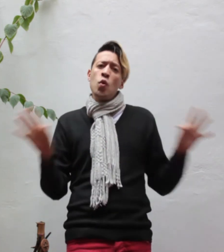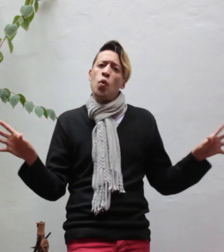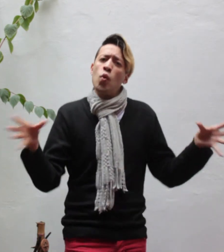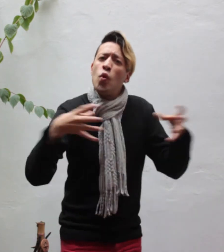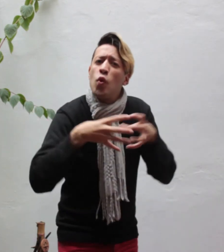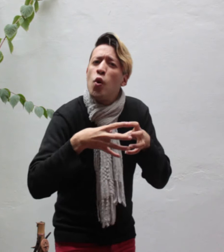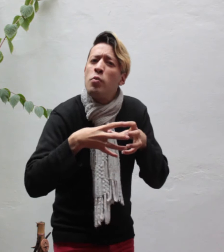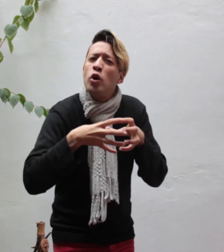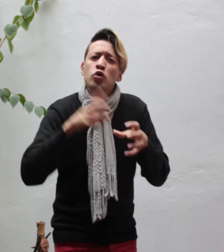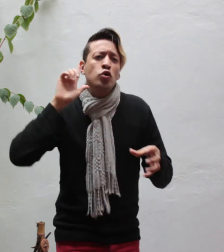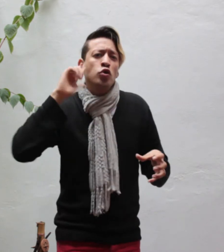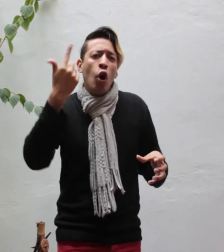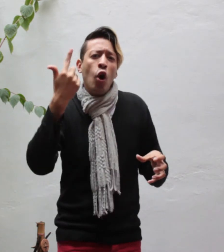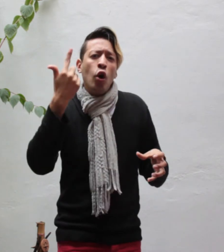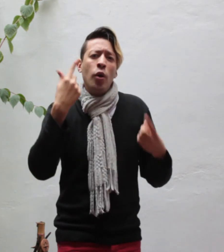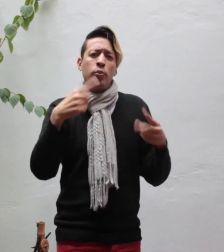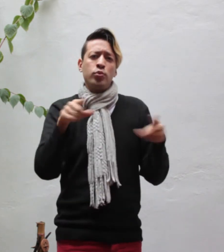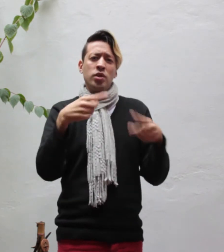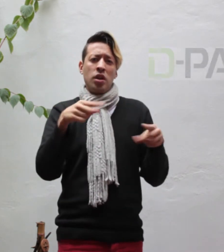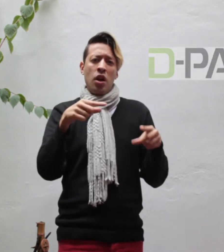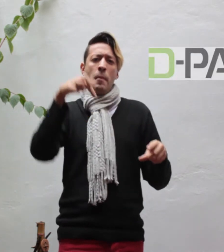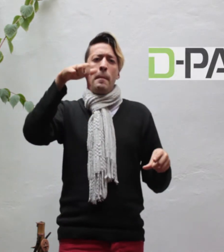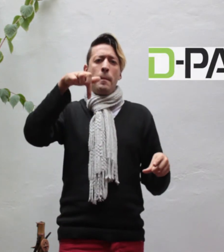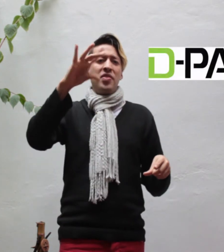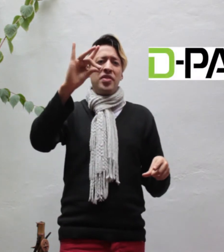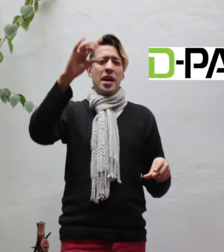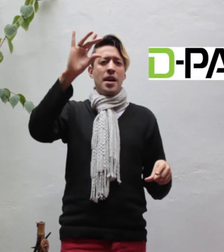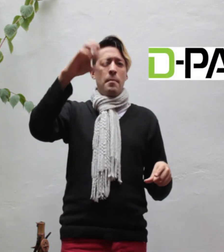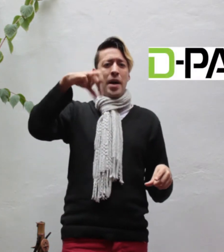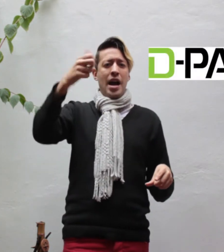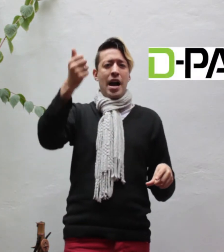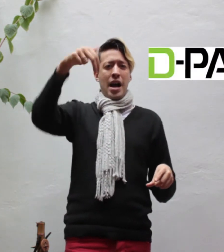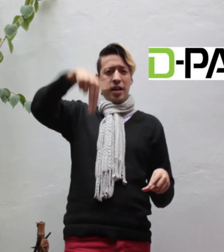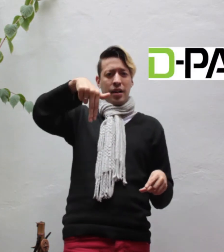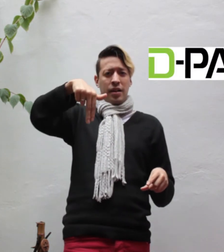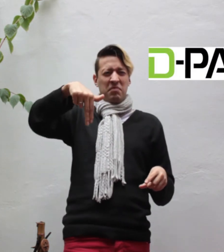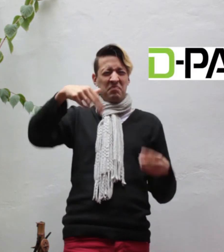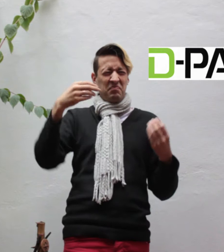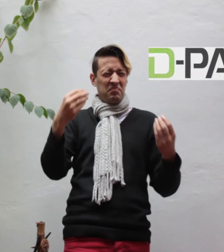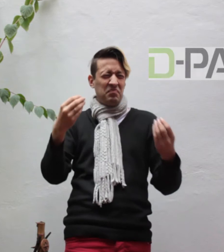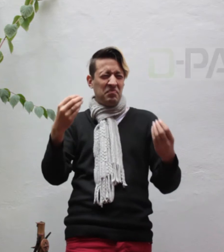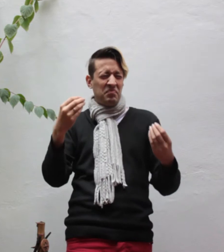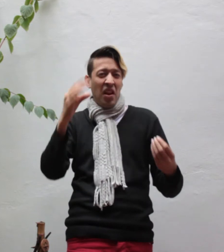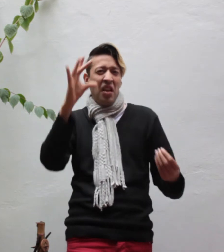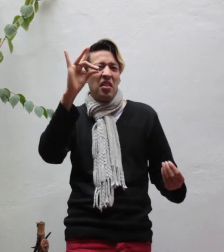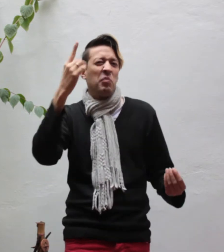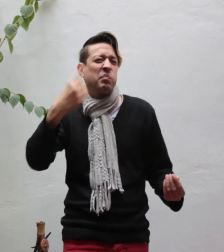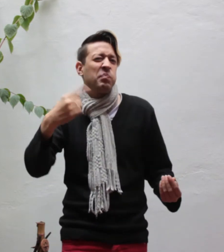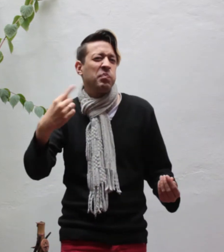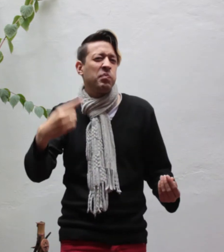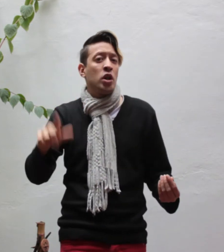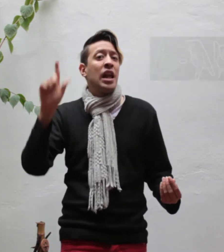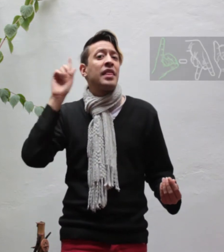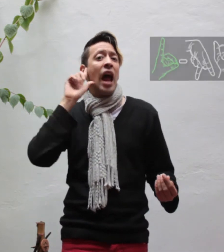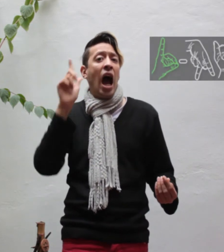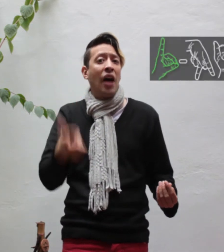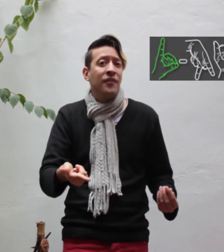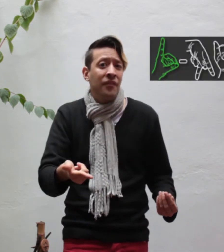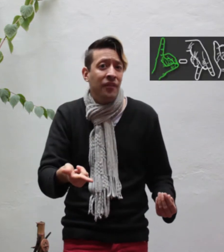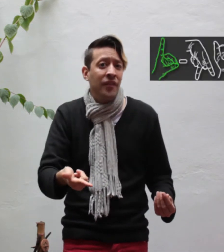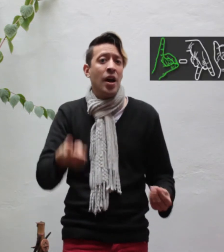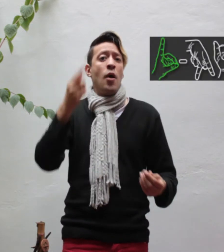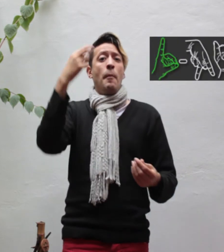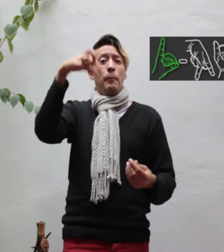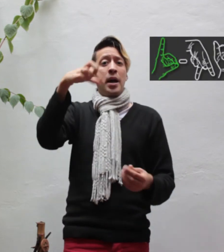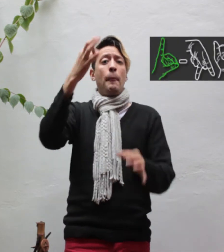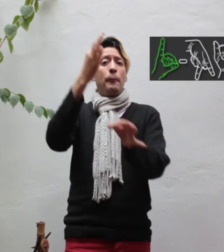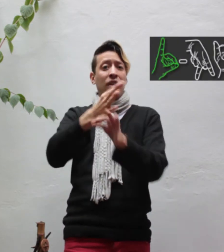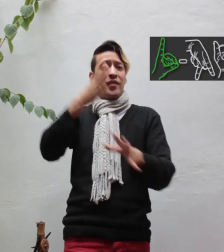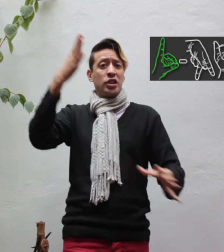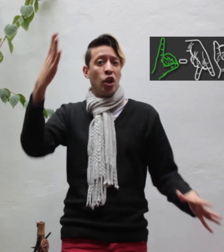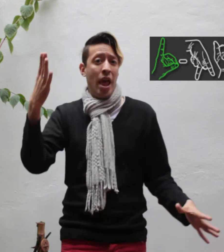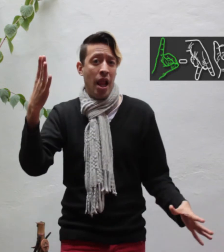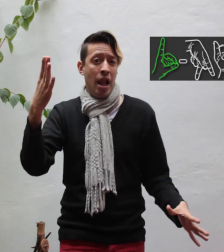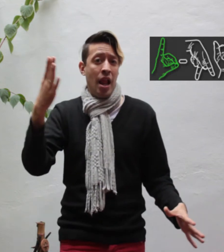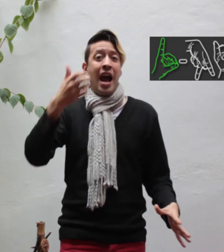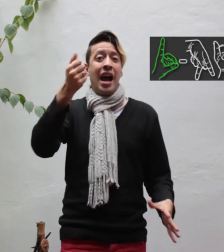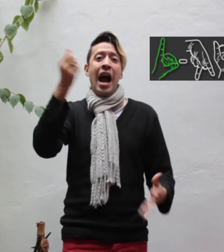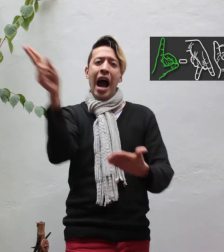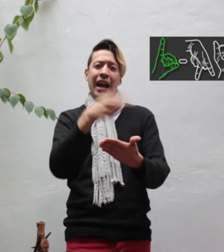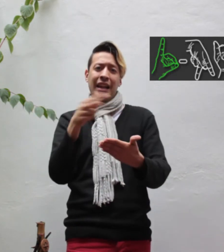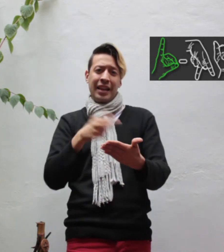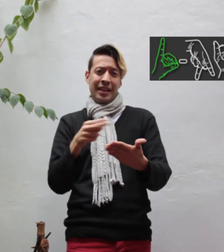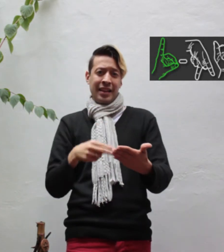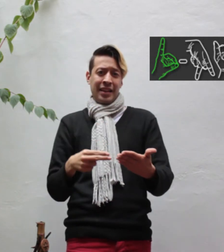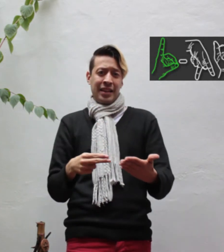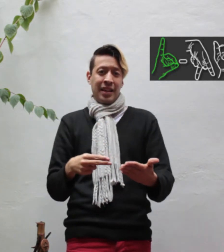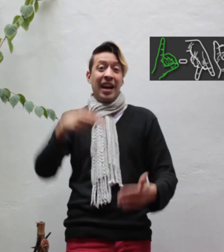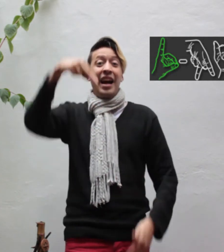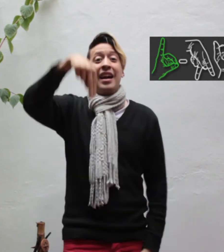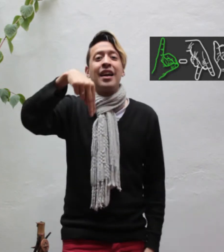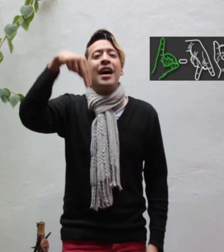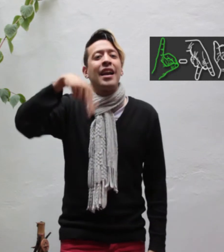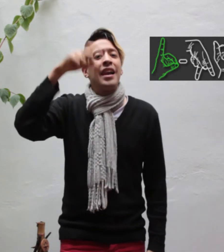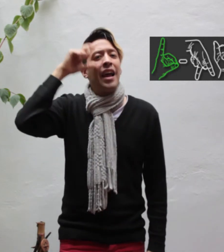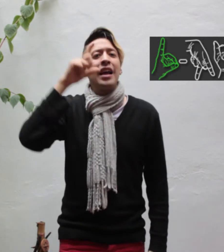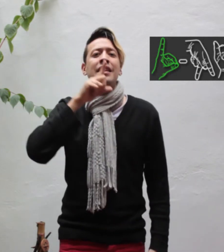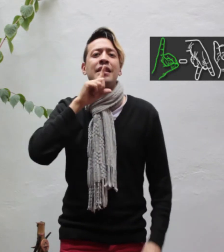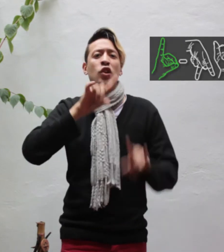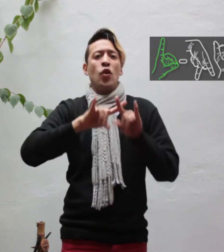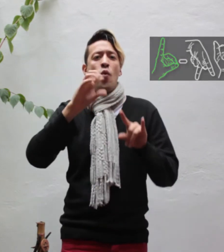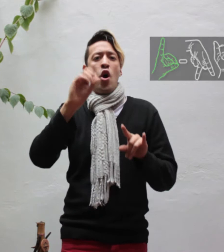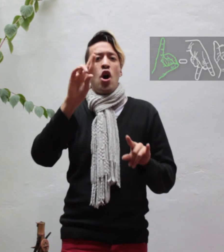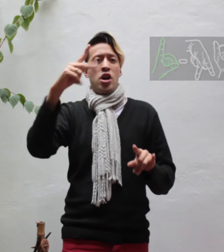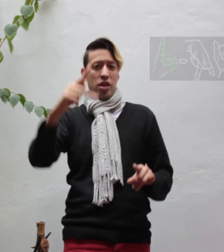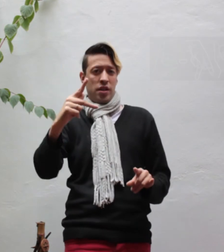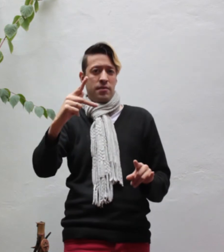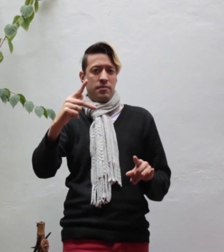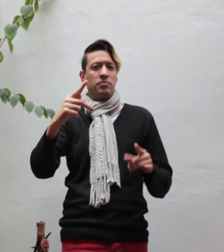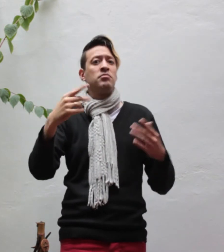Una organización denominada D-PAN, D: Deaf, P: Profesional, A: Arts y N: Network,